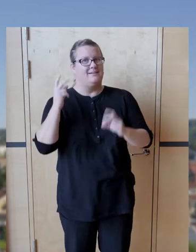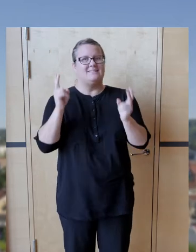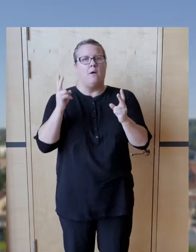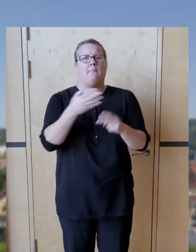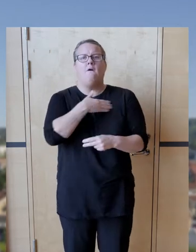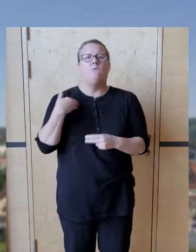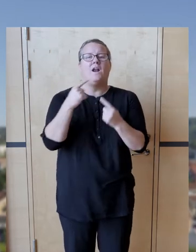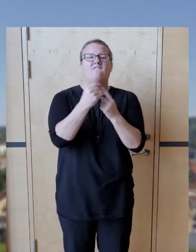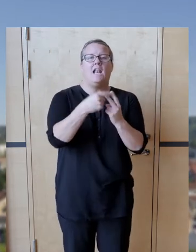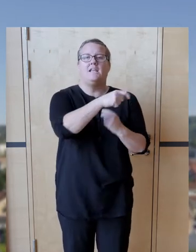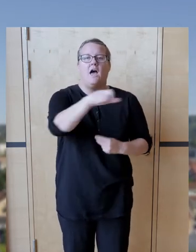Var är Valle